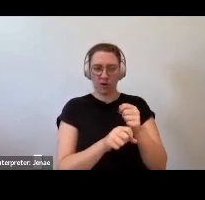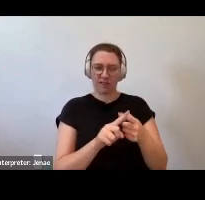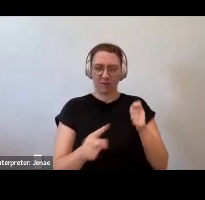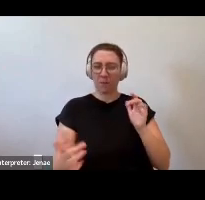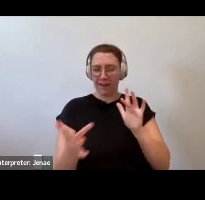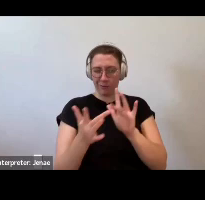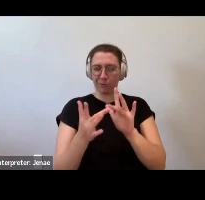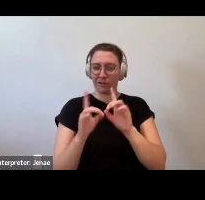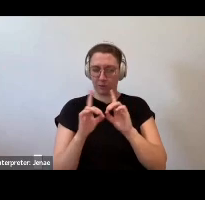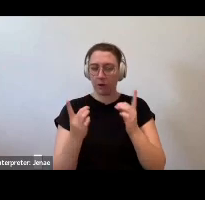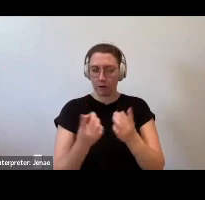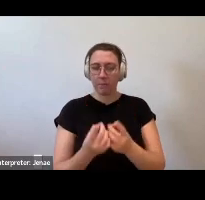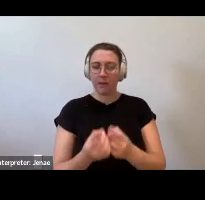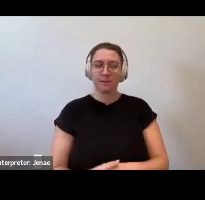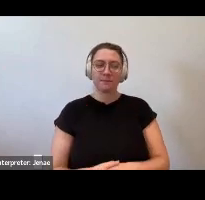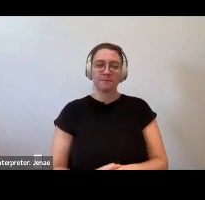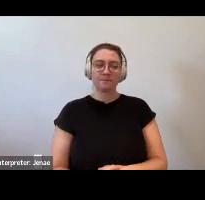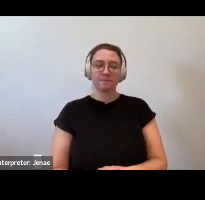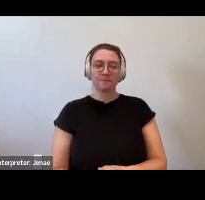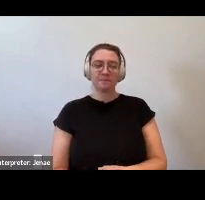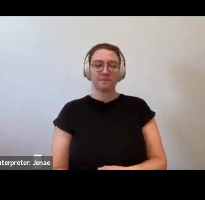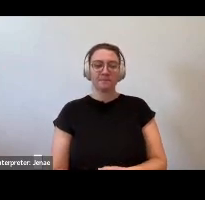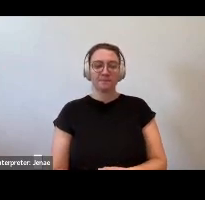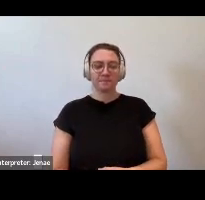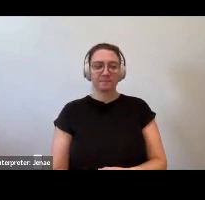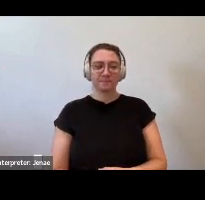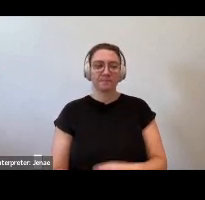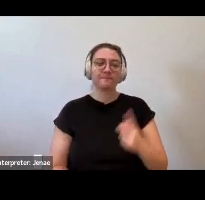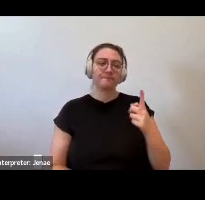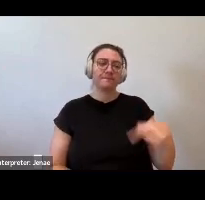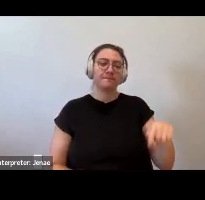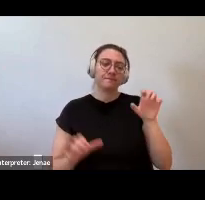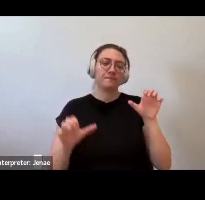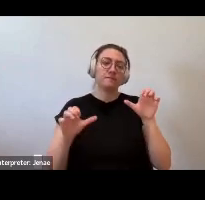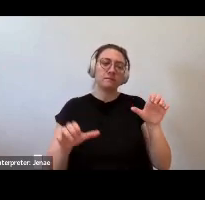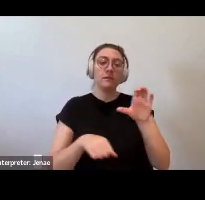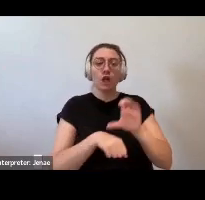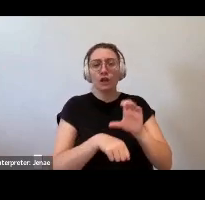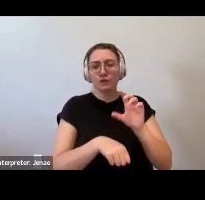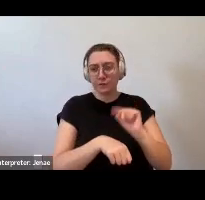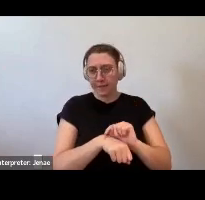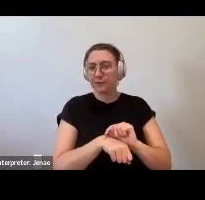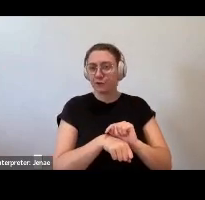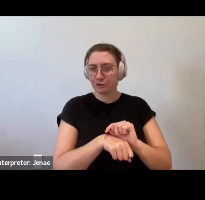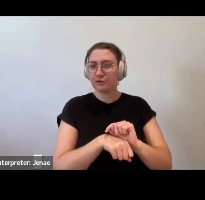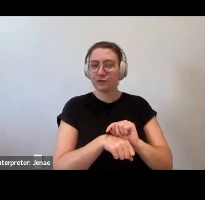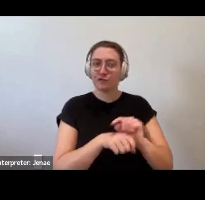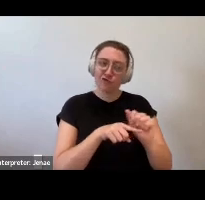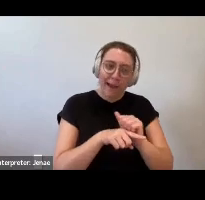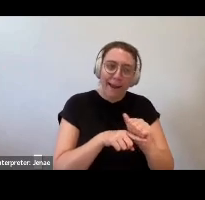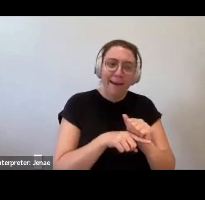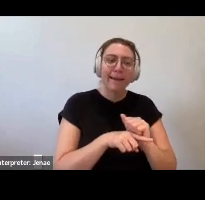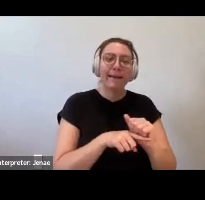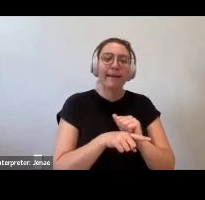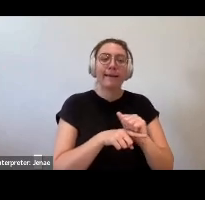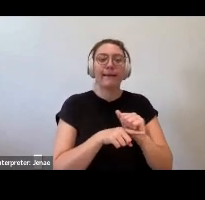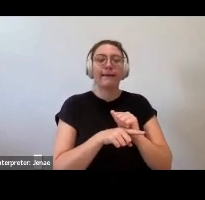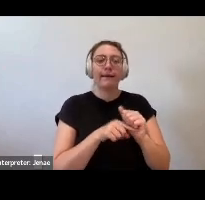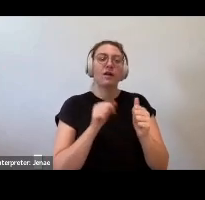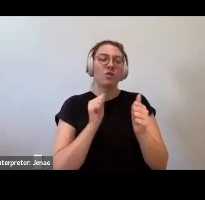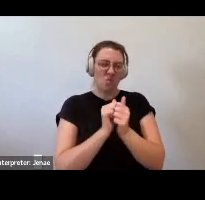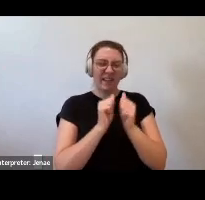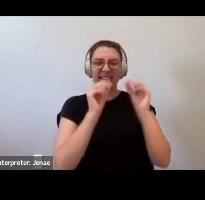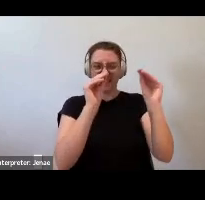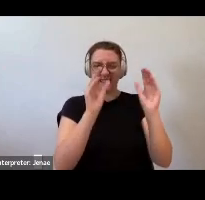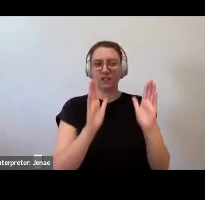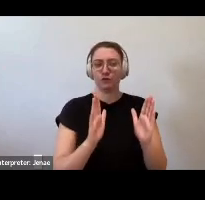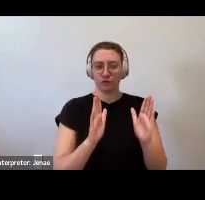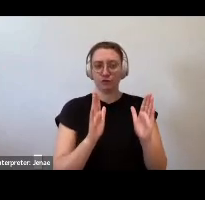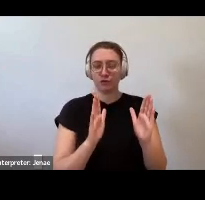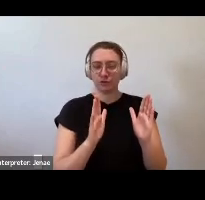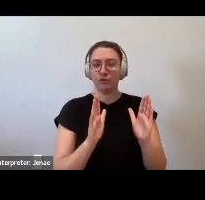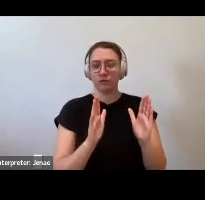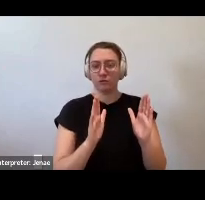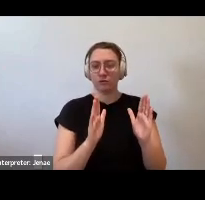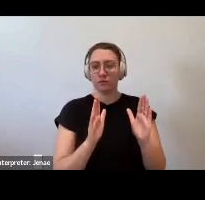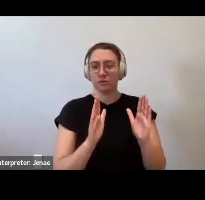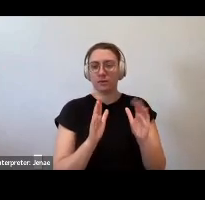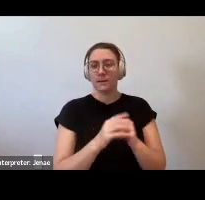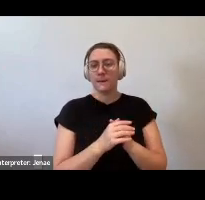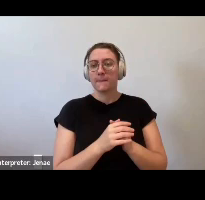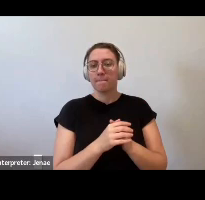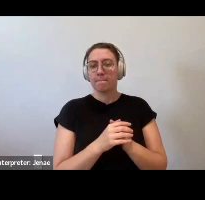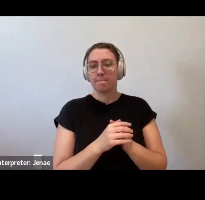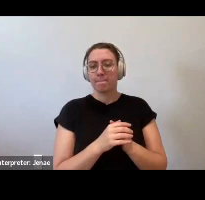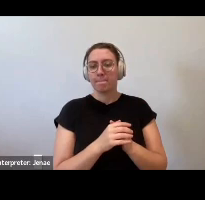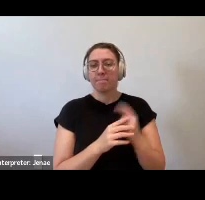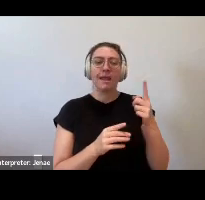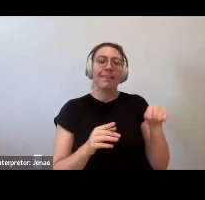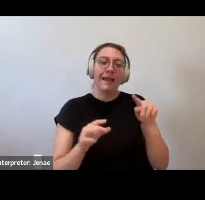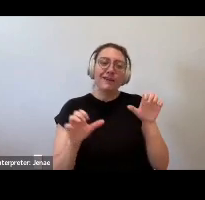departamento de extensión. Realizan consultas, capacitaciones con maestros, evaluaciones sobre